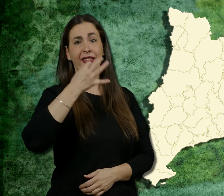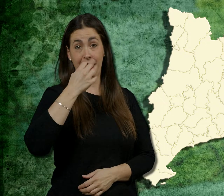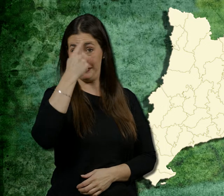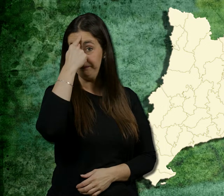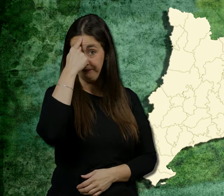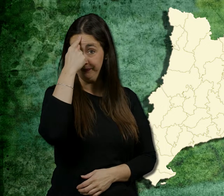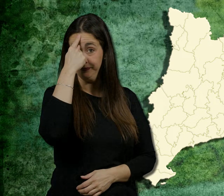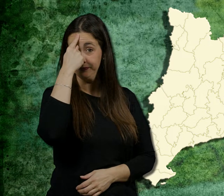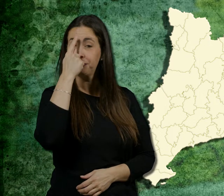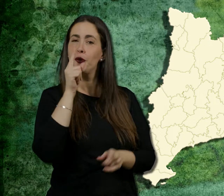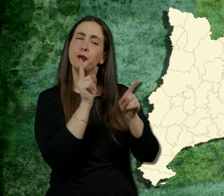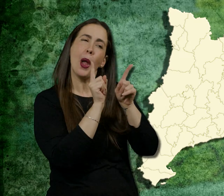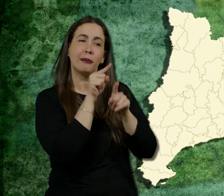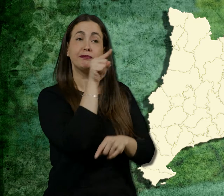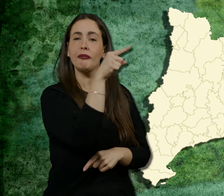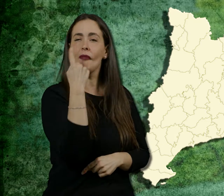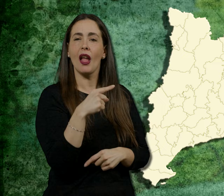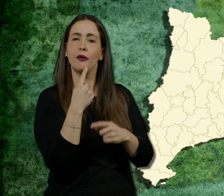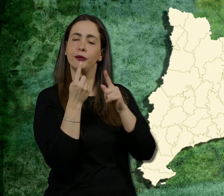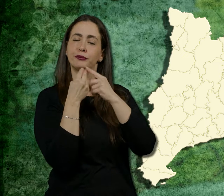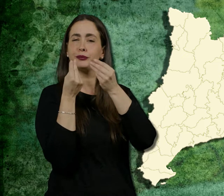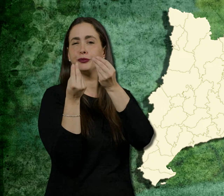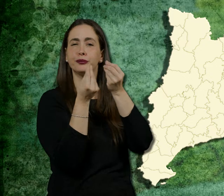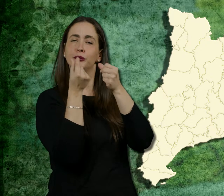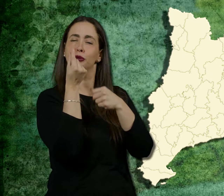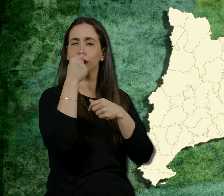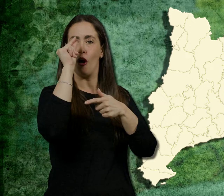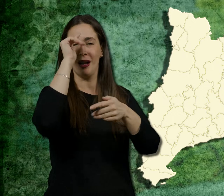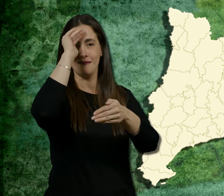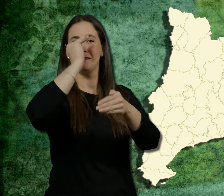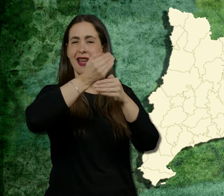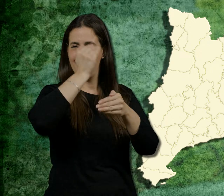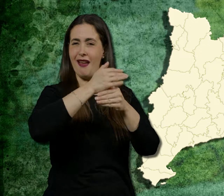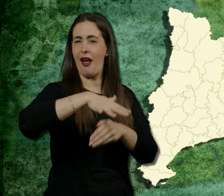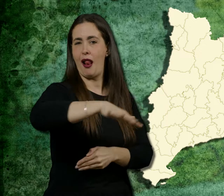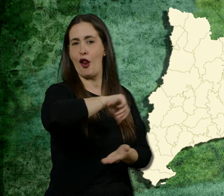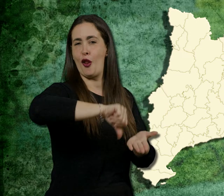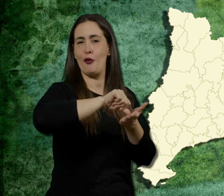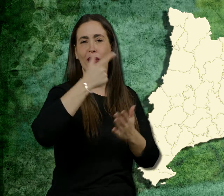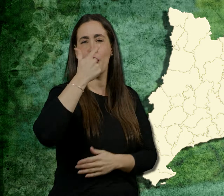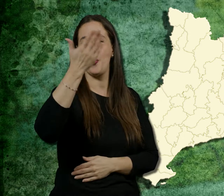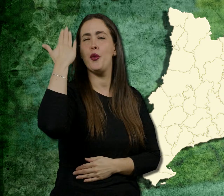Tampoc cal oblidar el regust medieval que respira el seu nucli antic i les possibilitats de contacte